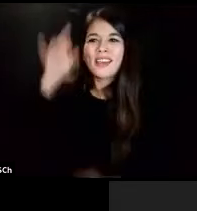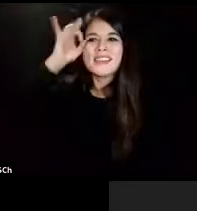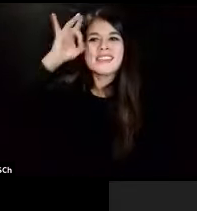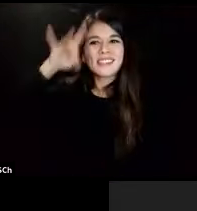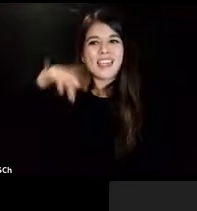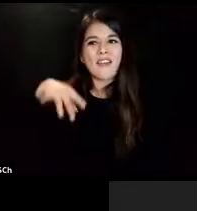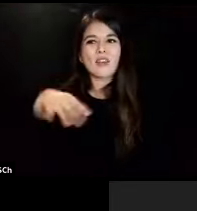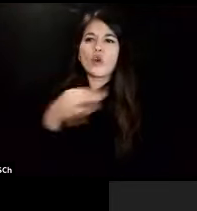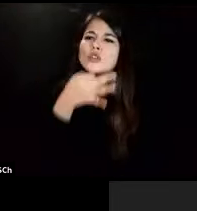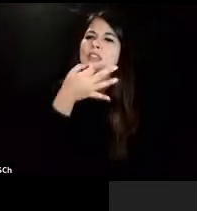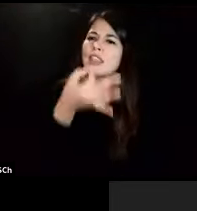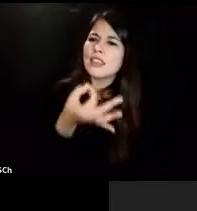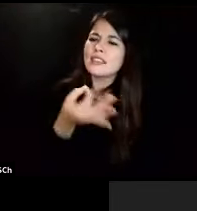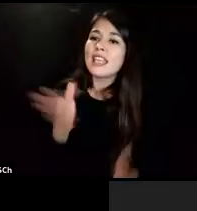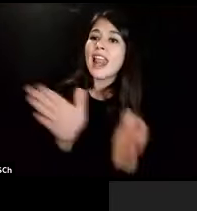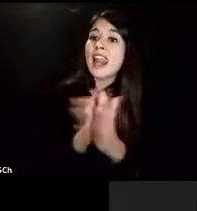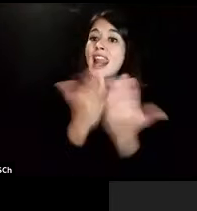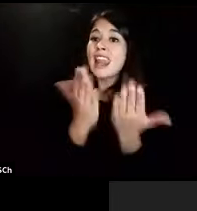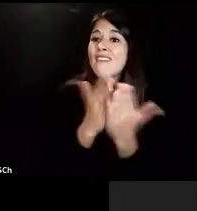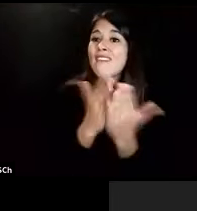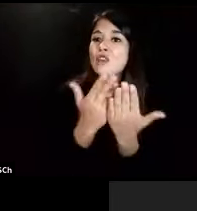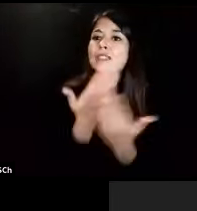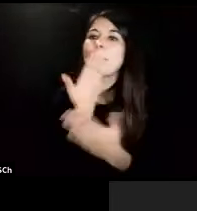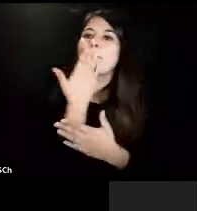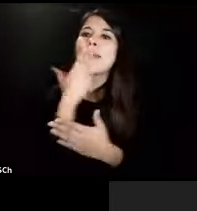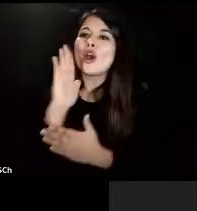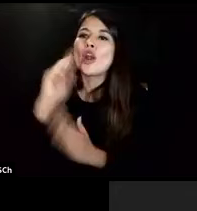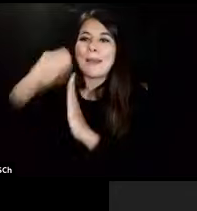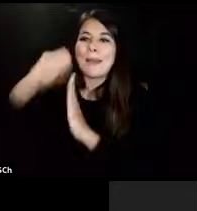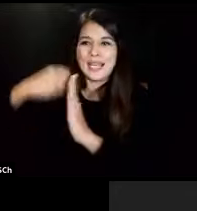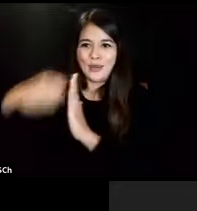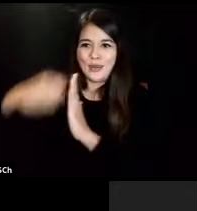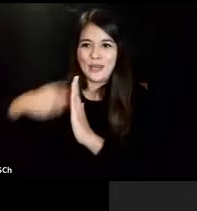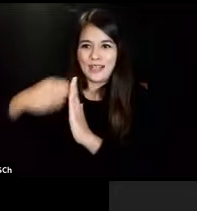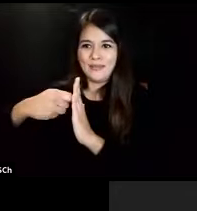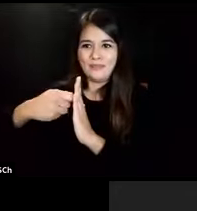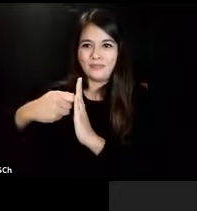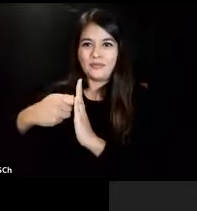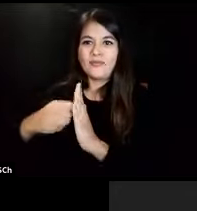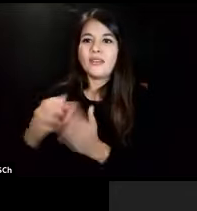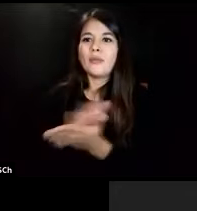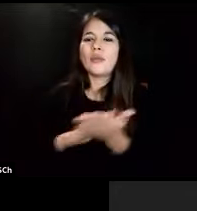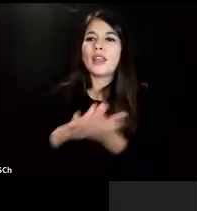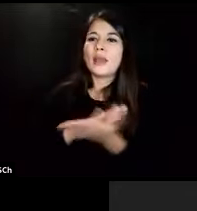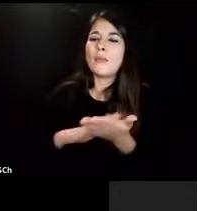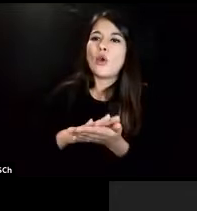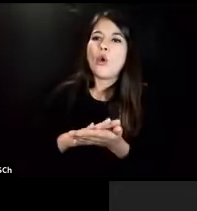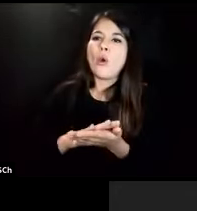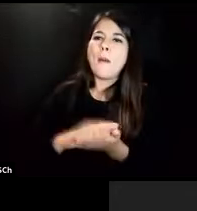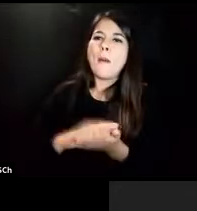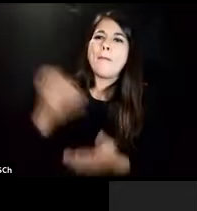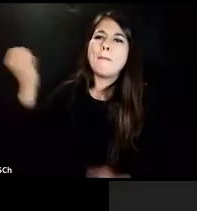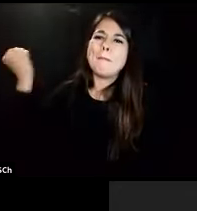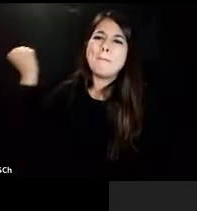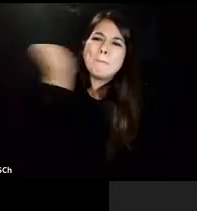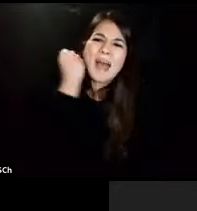"un libro es mejor que una película." Ha pasado con series como "La Maldición de Hillhouse" que está en Netflix, pasó con el cuento de la criada